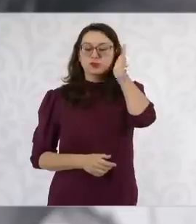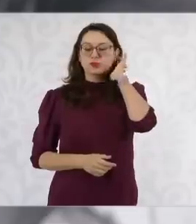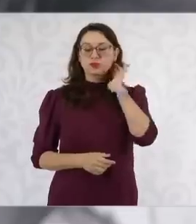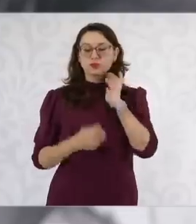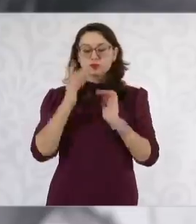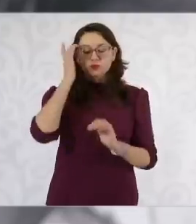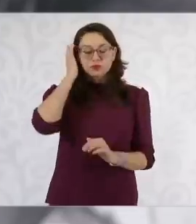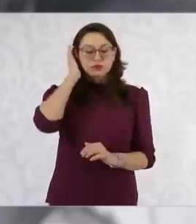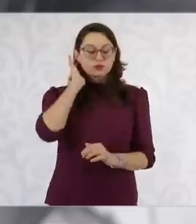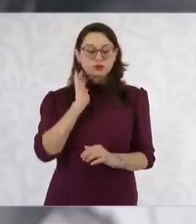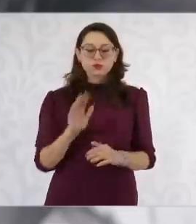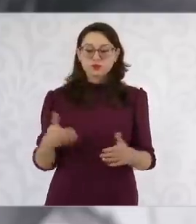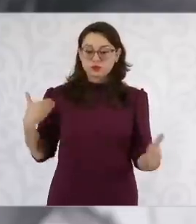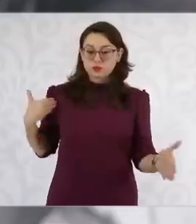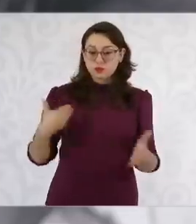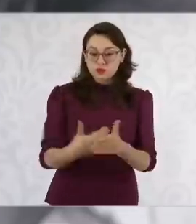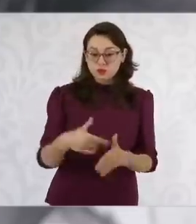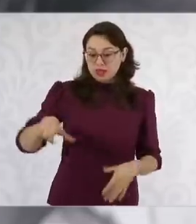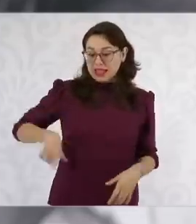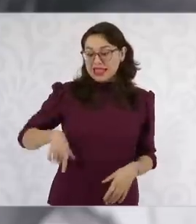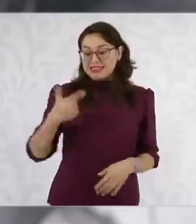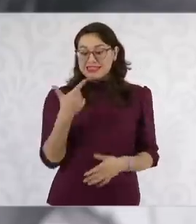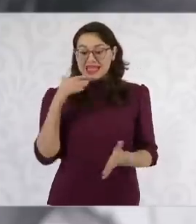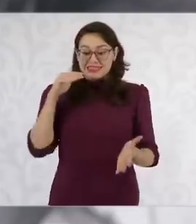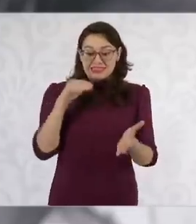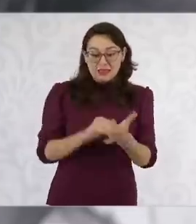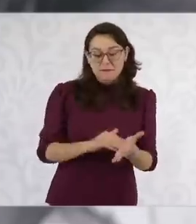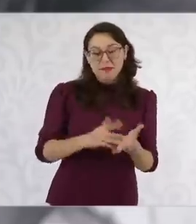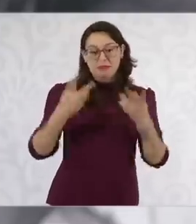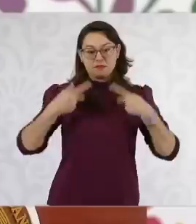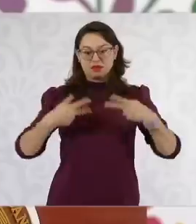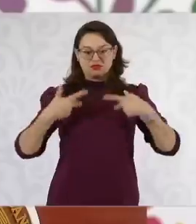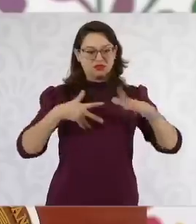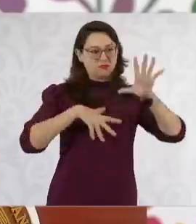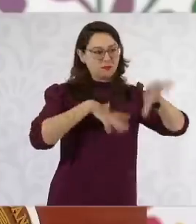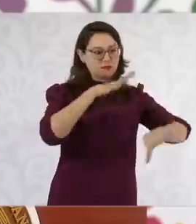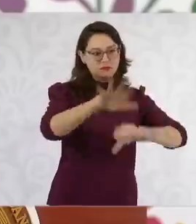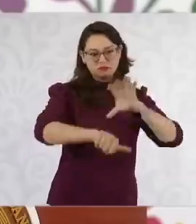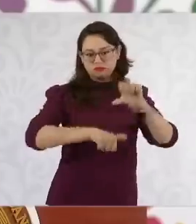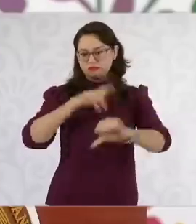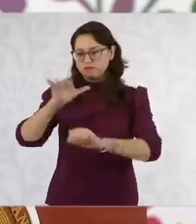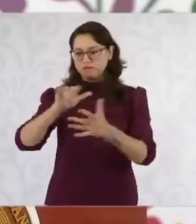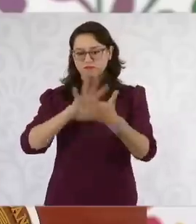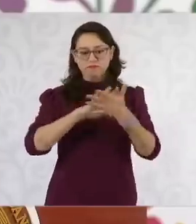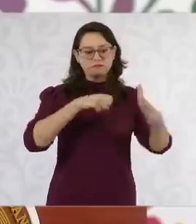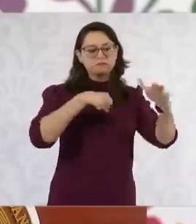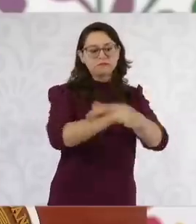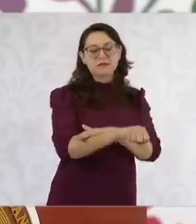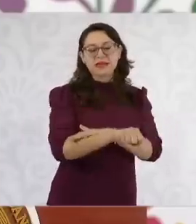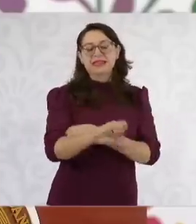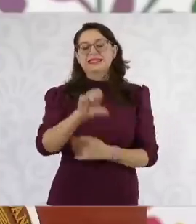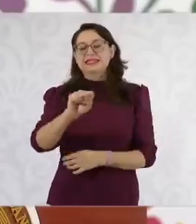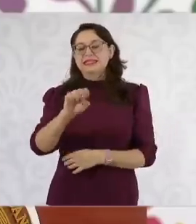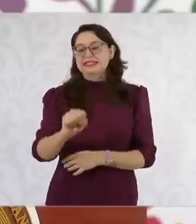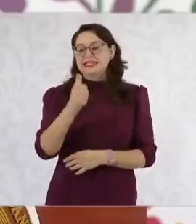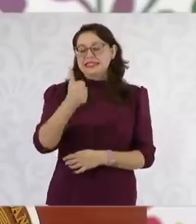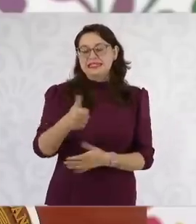7720 personas por delitos de alto impacto se han asegurado más de 66 toneladas de droga incluyendo